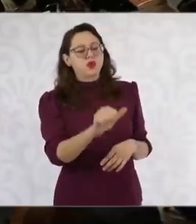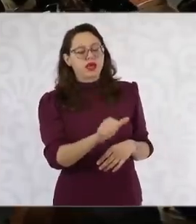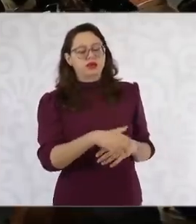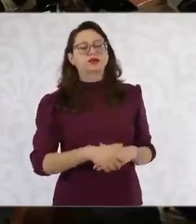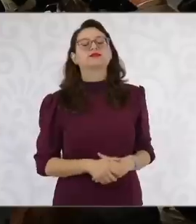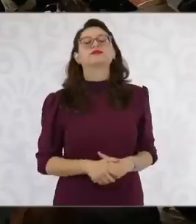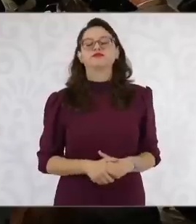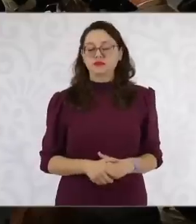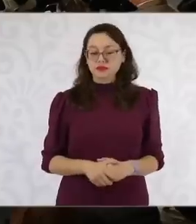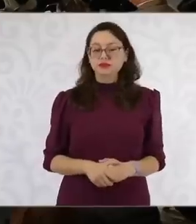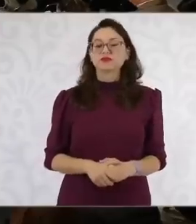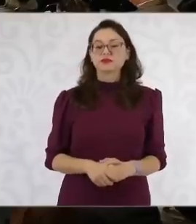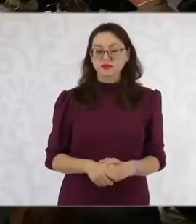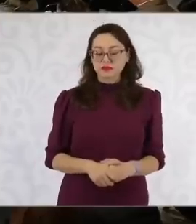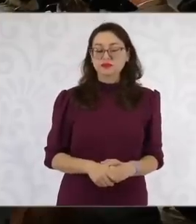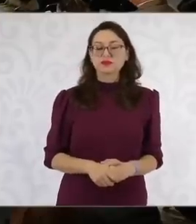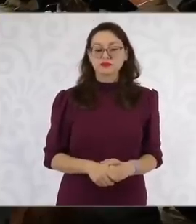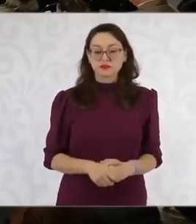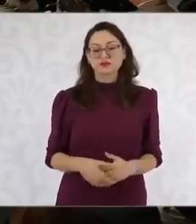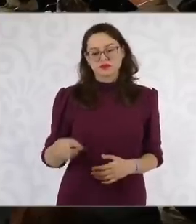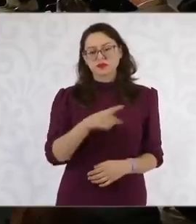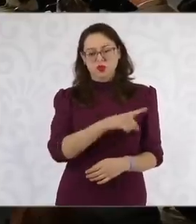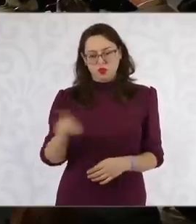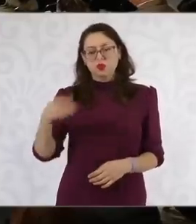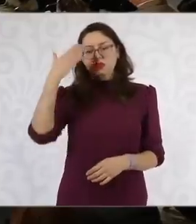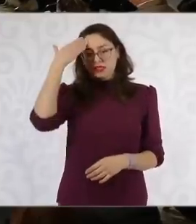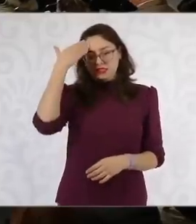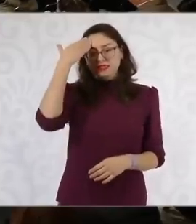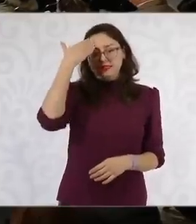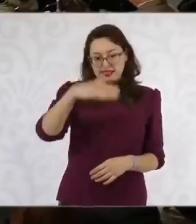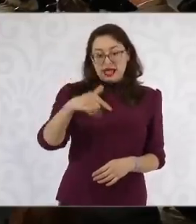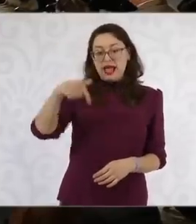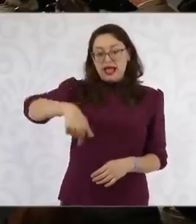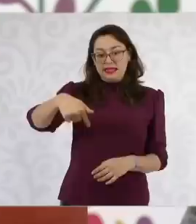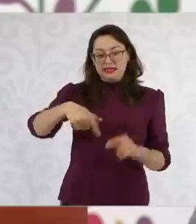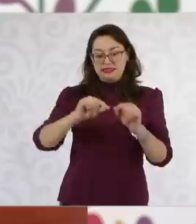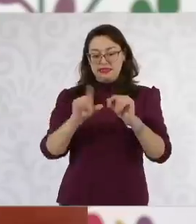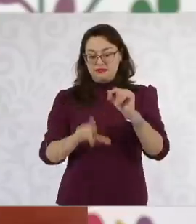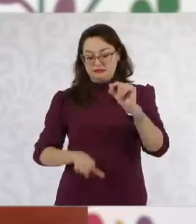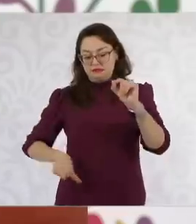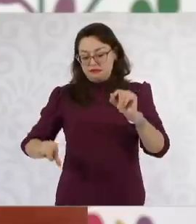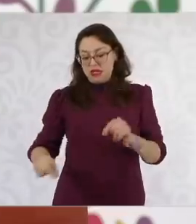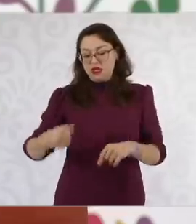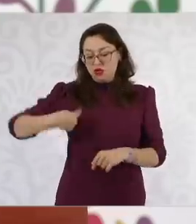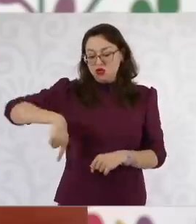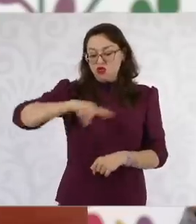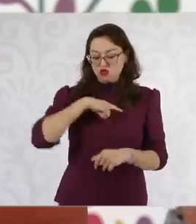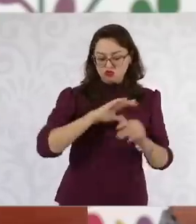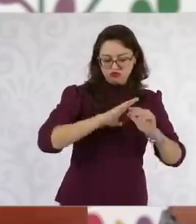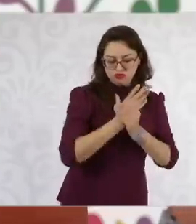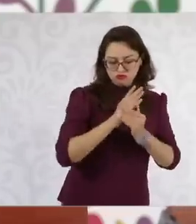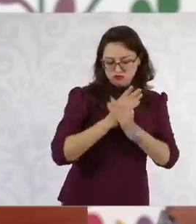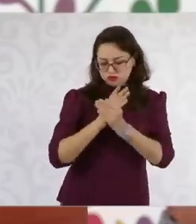nosos Sí nosotros como ustedes ya saben tenemos una serie de órdenes de aprensión vigentes en